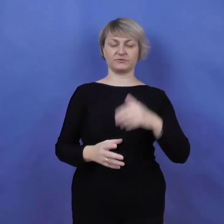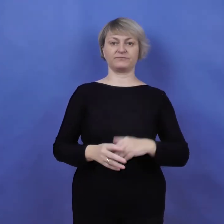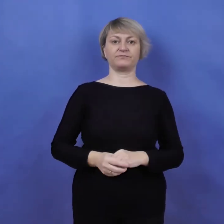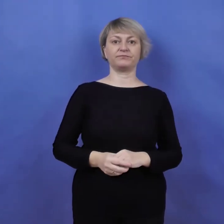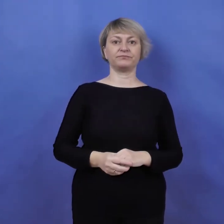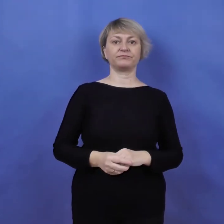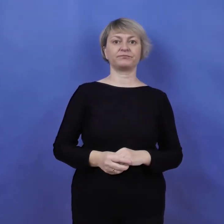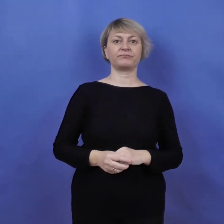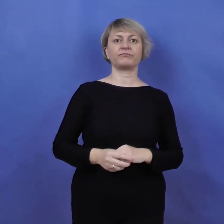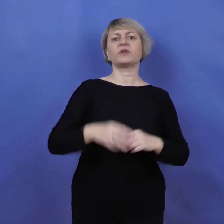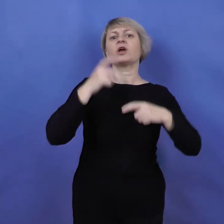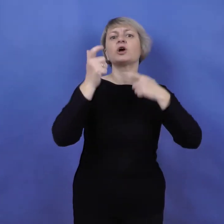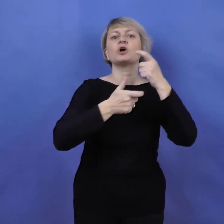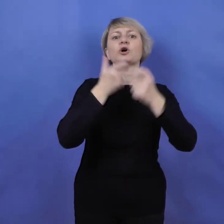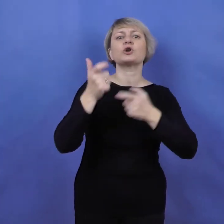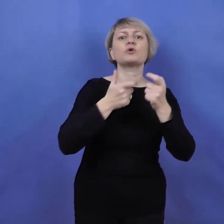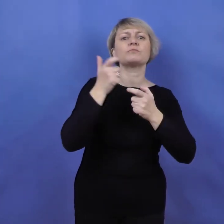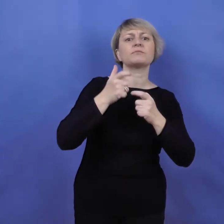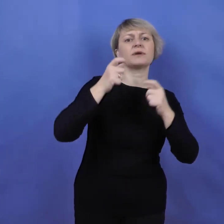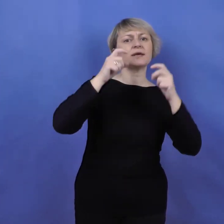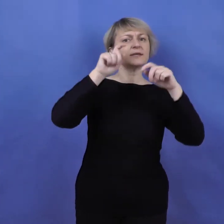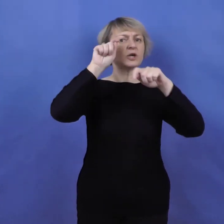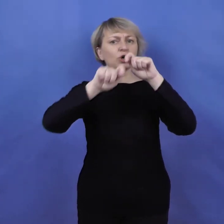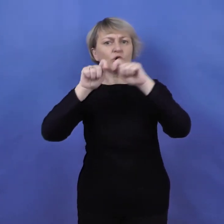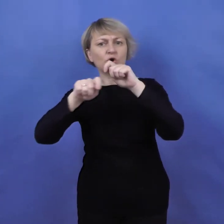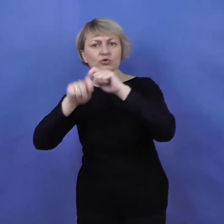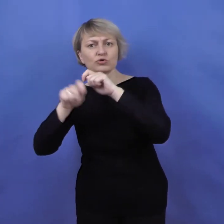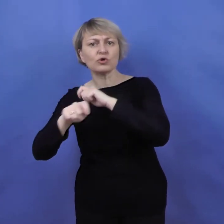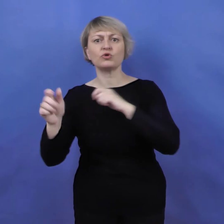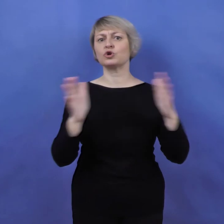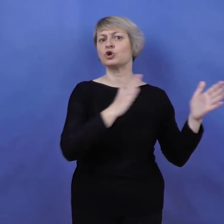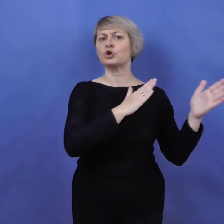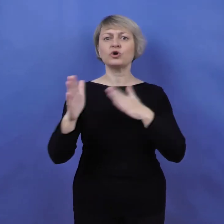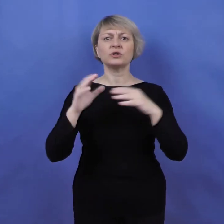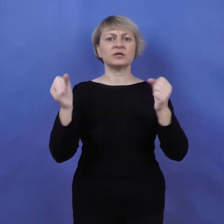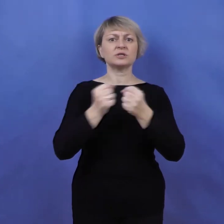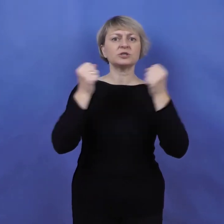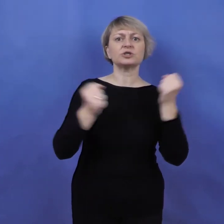przeprowadzanie inspekcji gotowości operacyjnej podmiotów